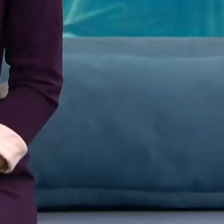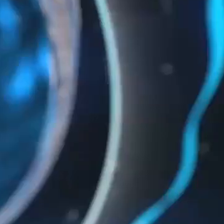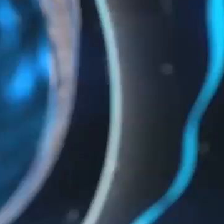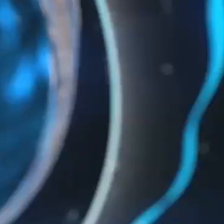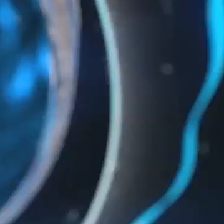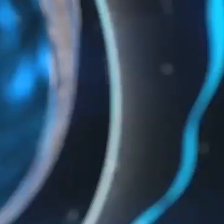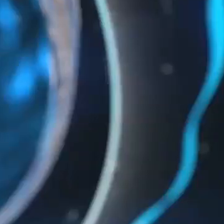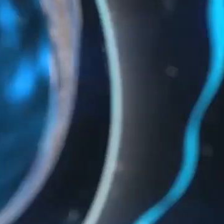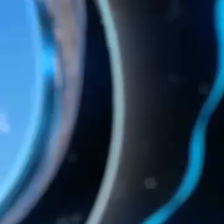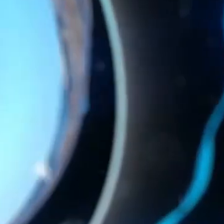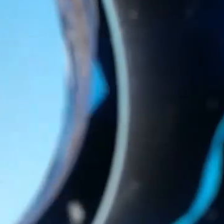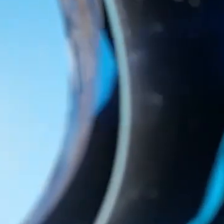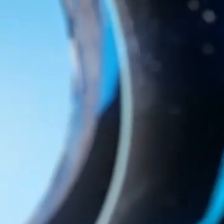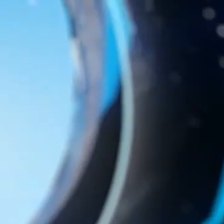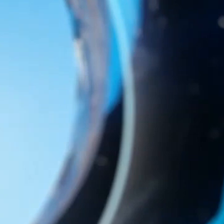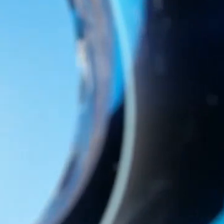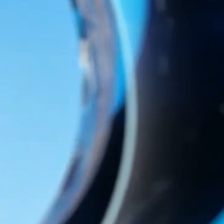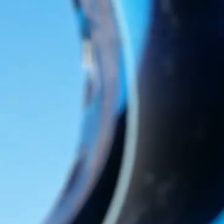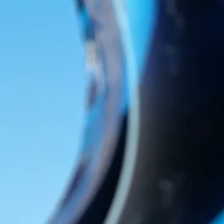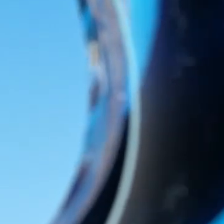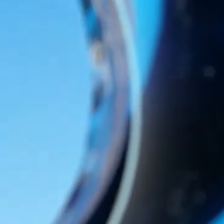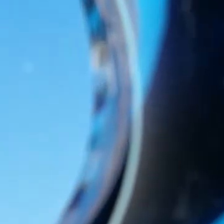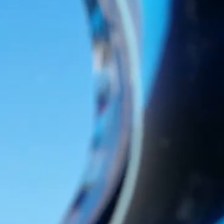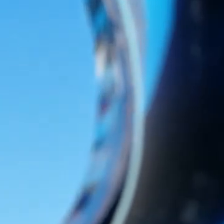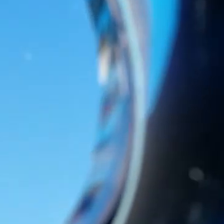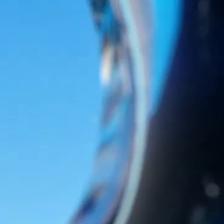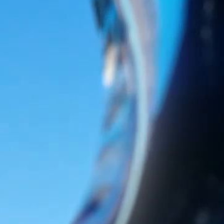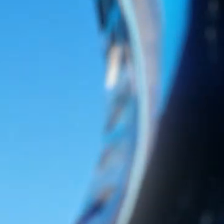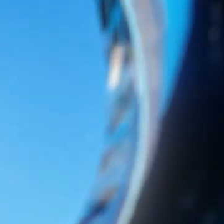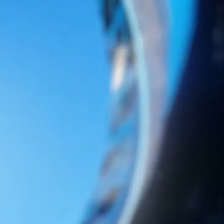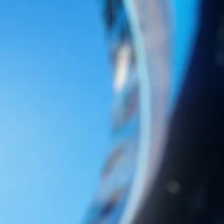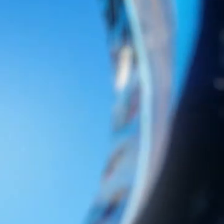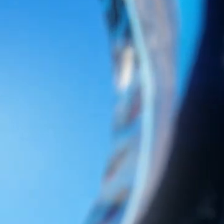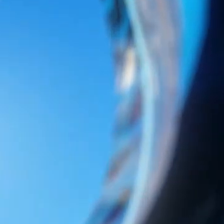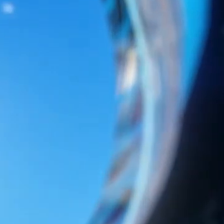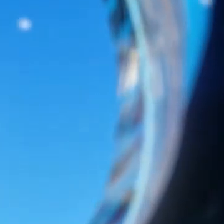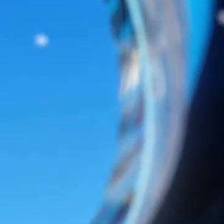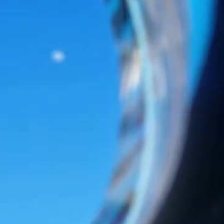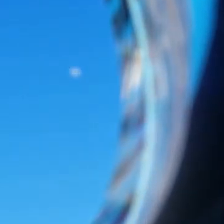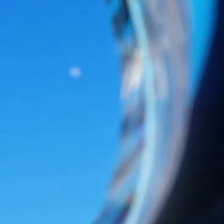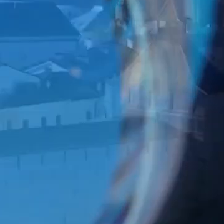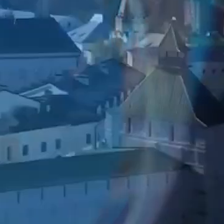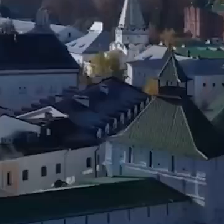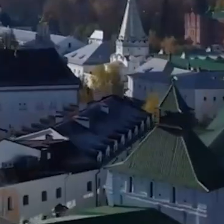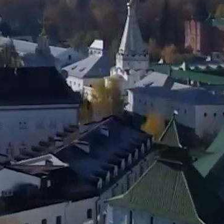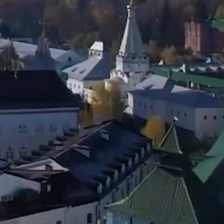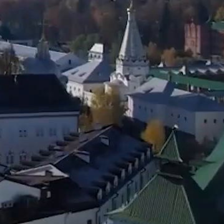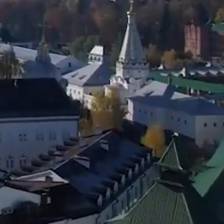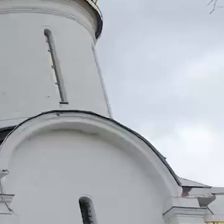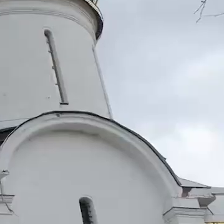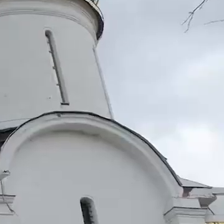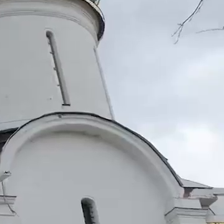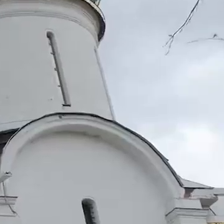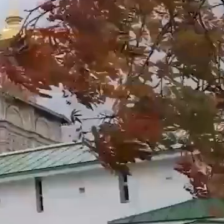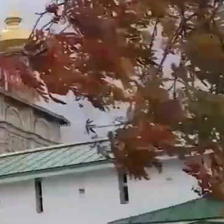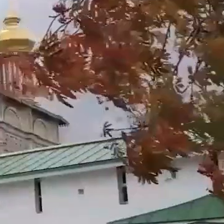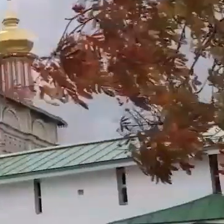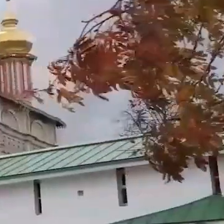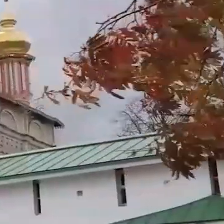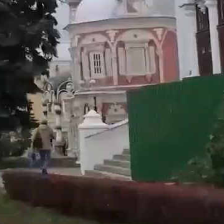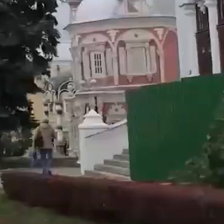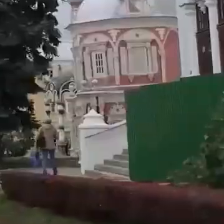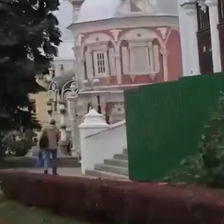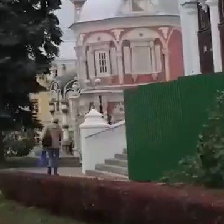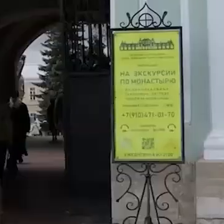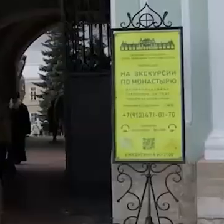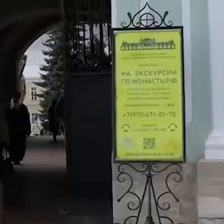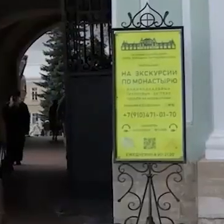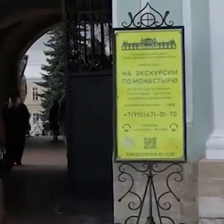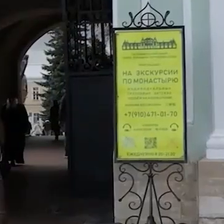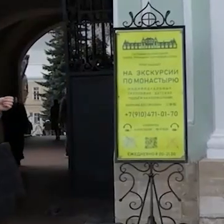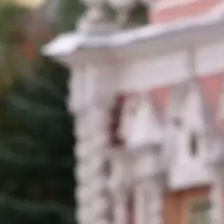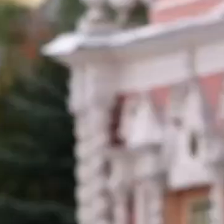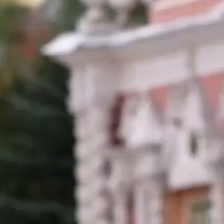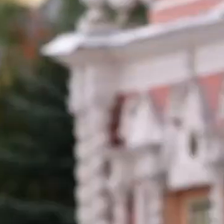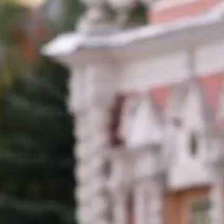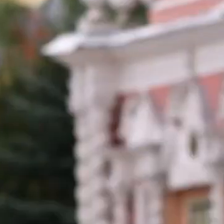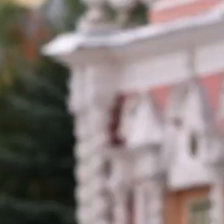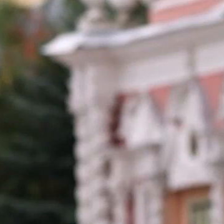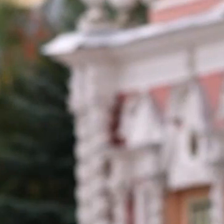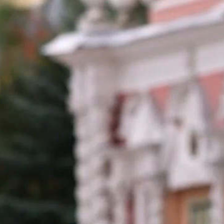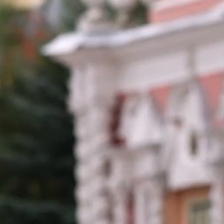[музыка] Вера на этом месте почти 700 лет назад будет заложена церковь в честь Пресвятой Троицы